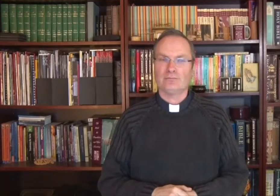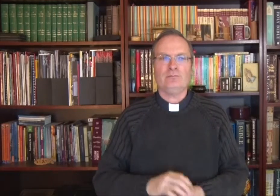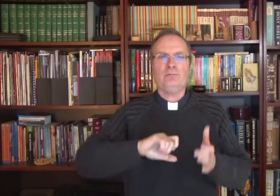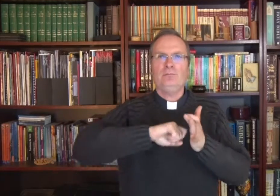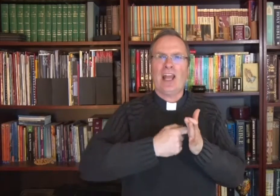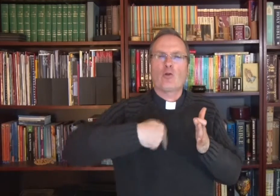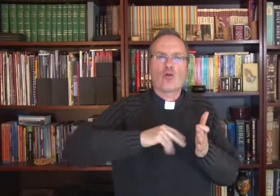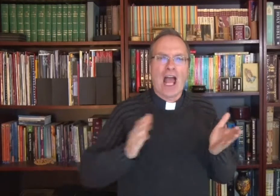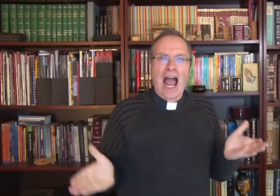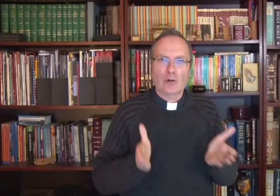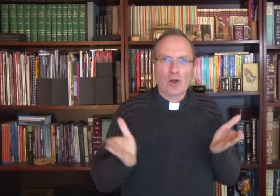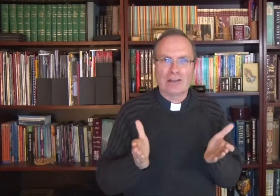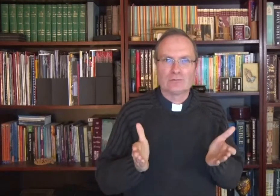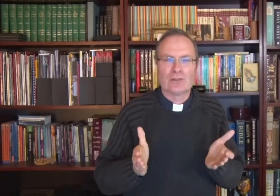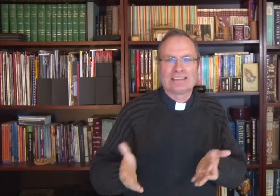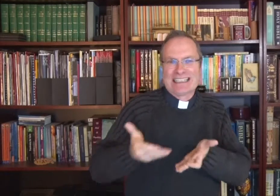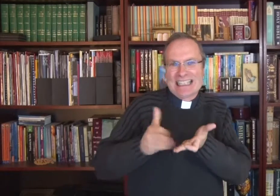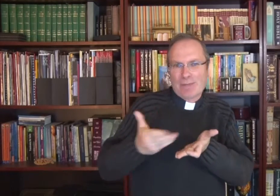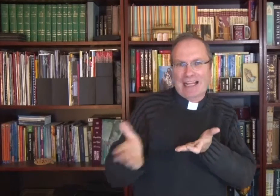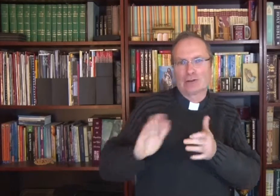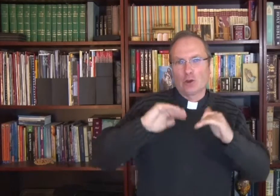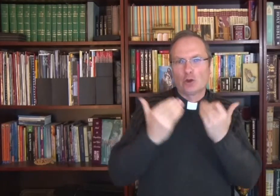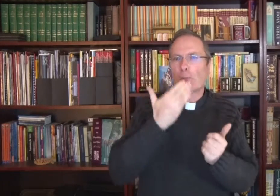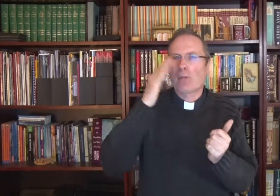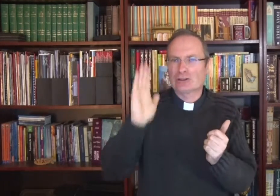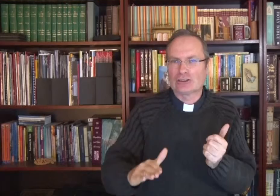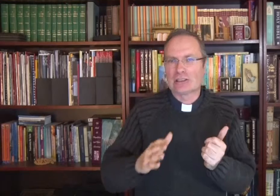Pierre nous encourage à débarrasser de toute méchanceté